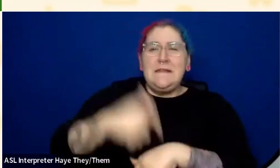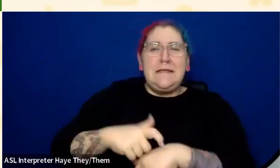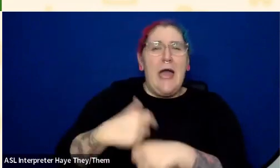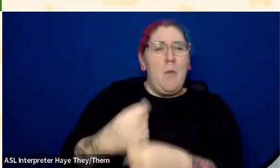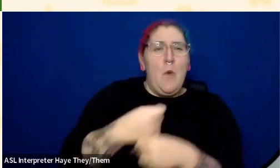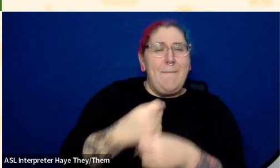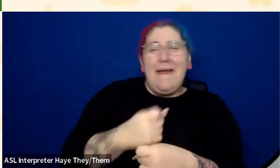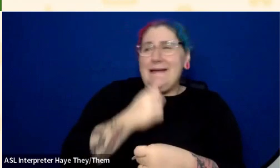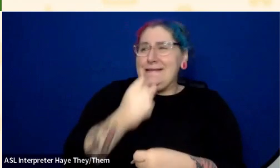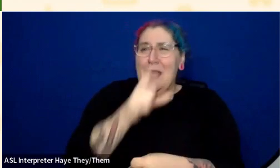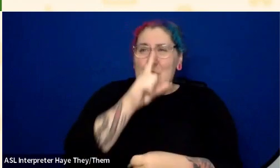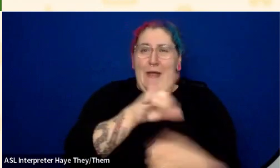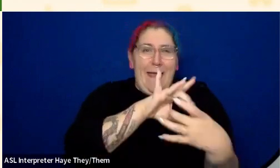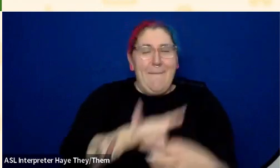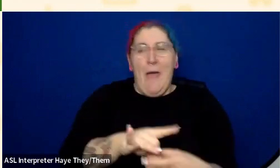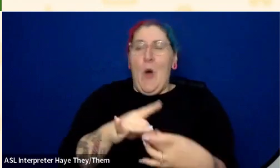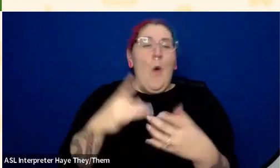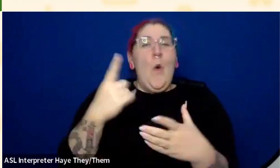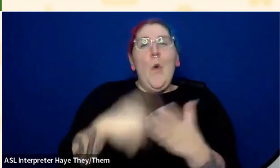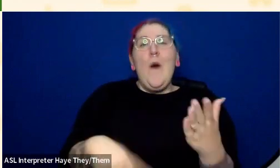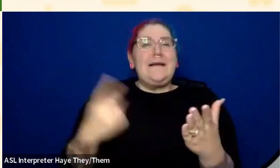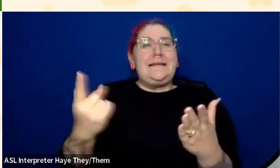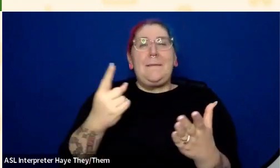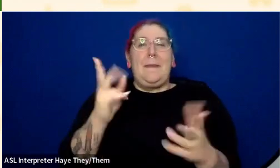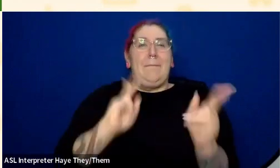Es sólo un montón de código, ¿verdad? Quizás algunos ejemplos de sitios.